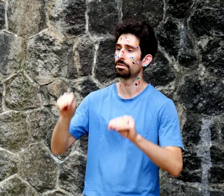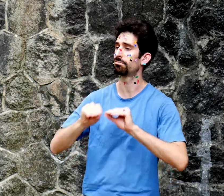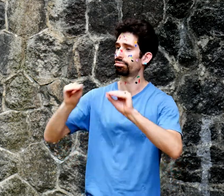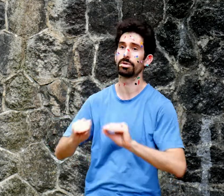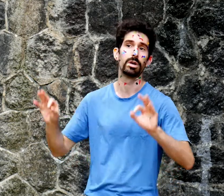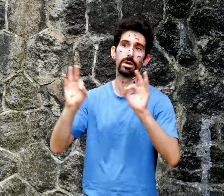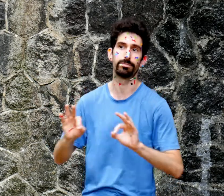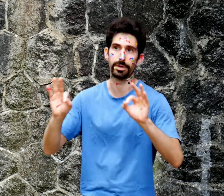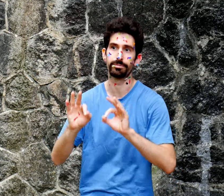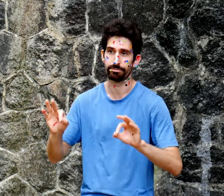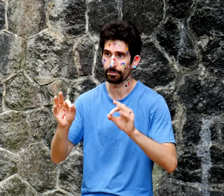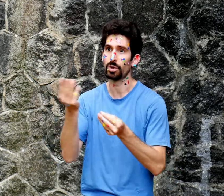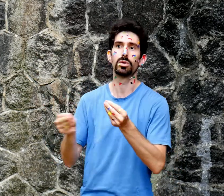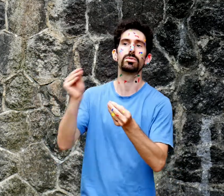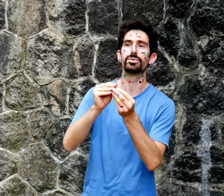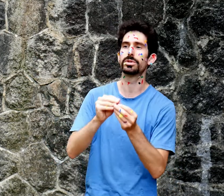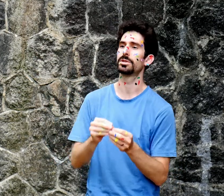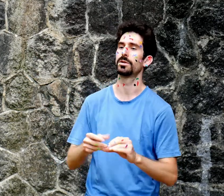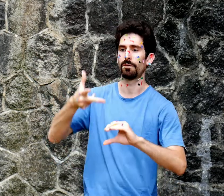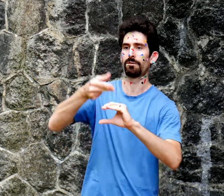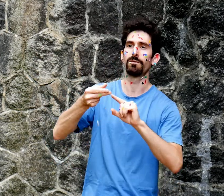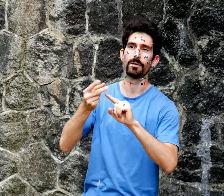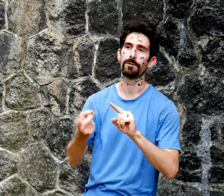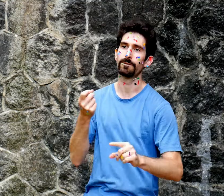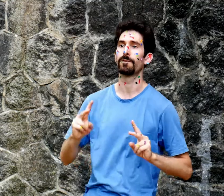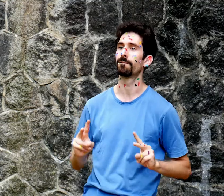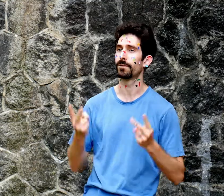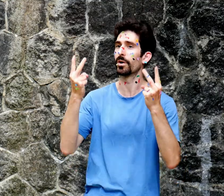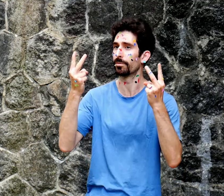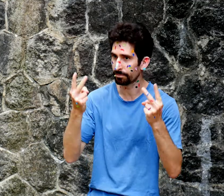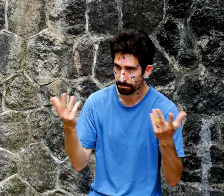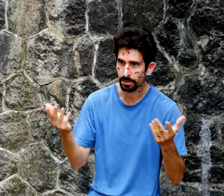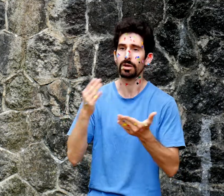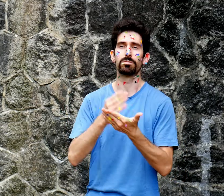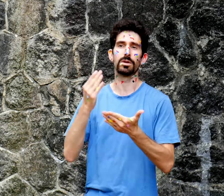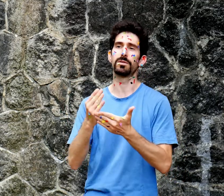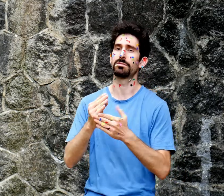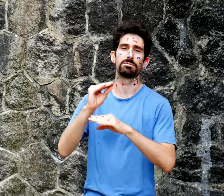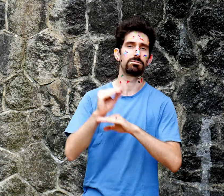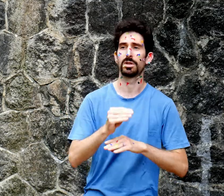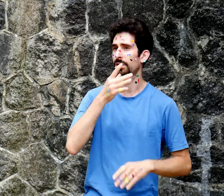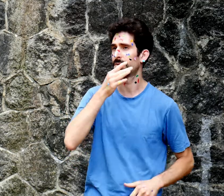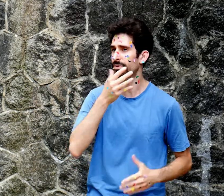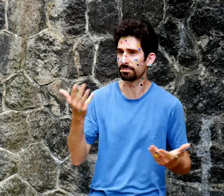dans les facultés de médecine. De plus, les bactériophages viennent du vivant et ne peuvent être brevetés.